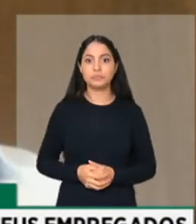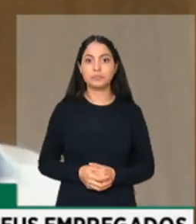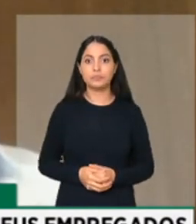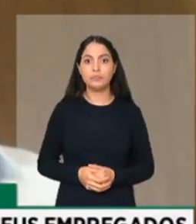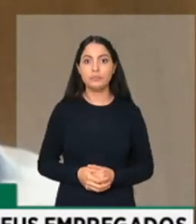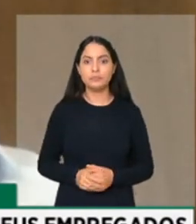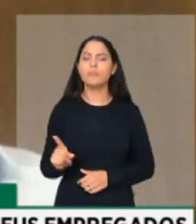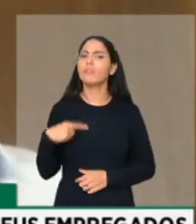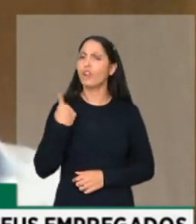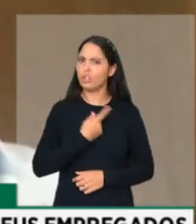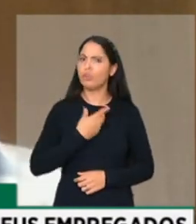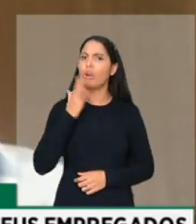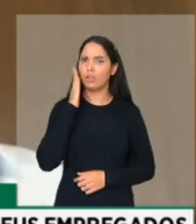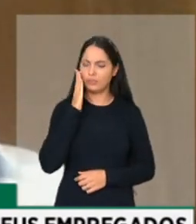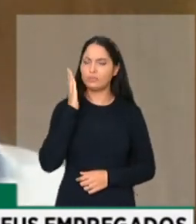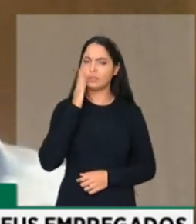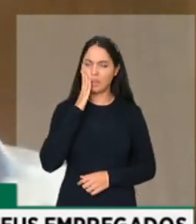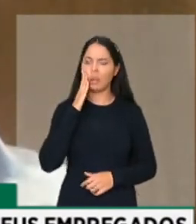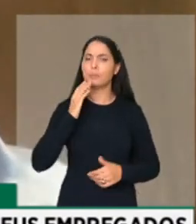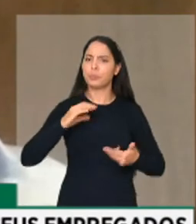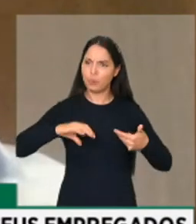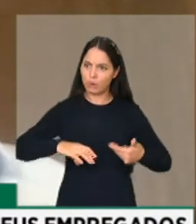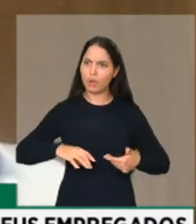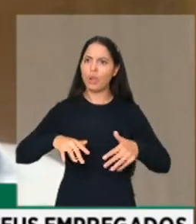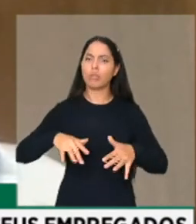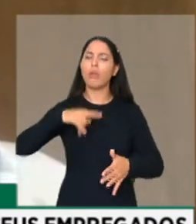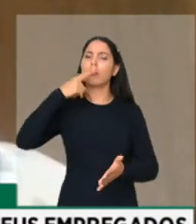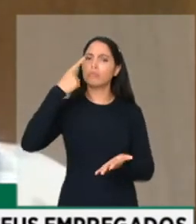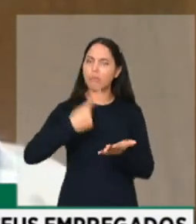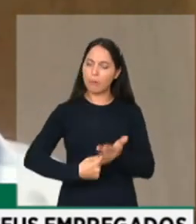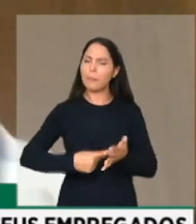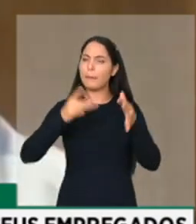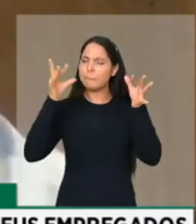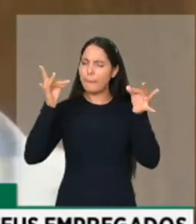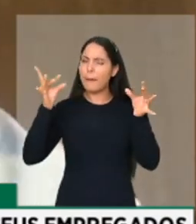PAUTAS, AINDA MAIS NO CENÁRIO EM QUE NOS ENCONTRAMOS COM A RETRATAÇÃO ECONÔMICA AGRAVADA PELA PANDEMIA. E